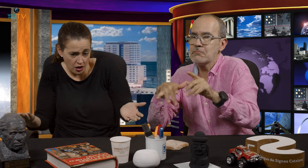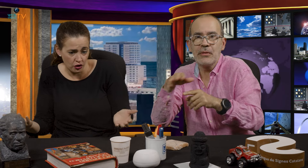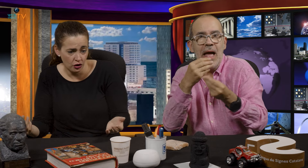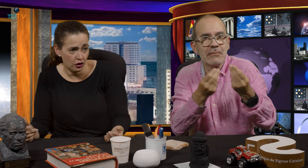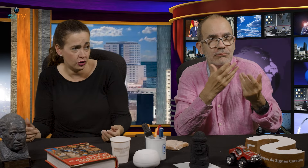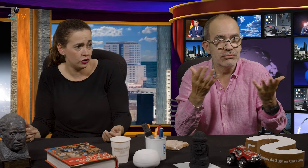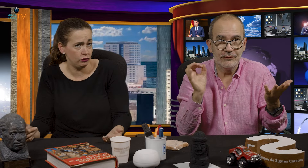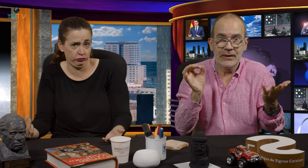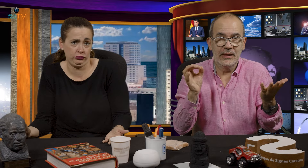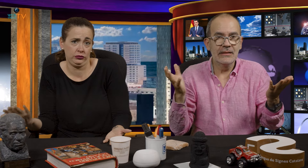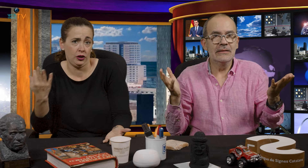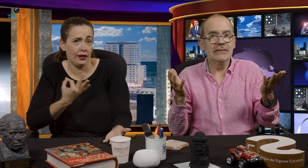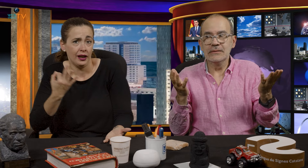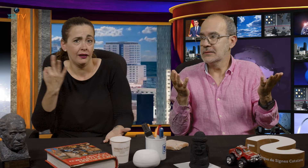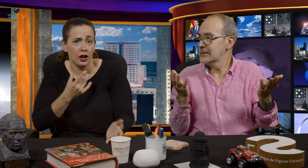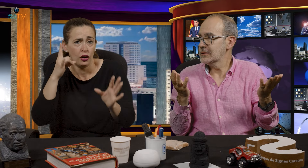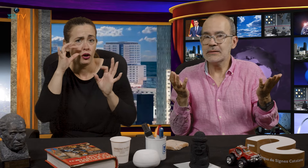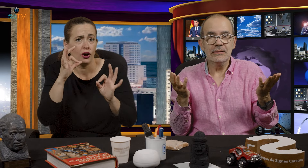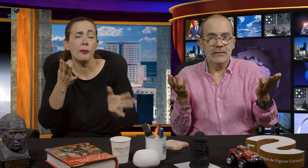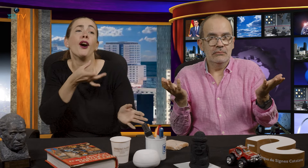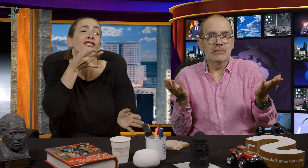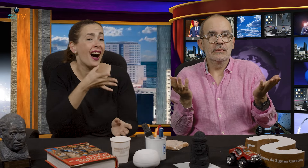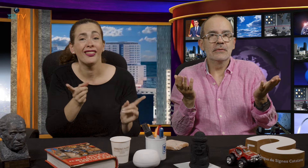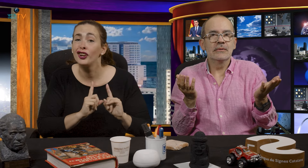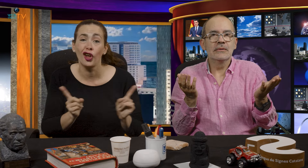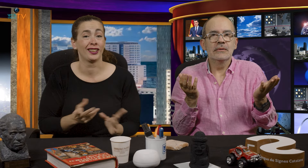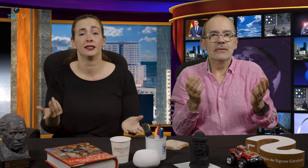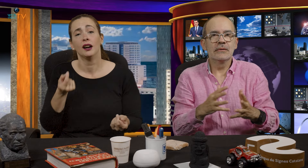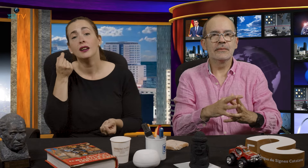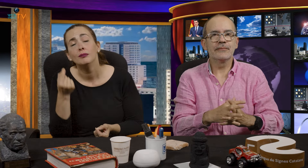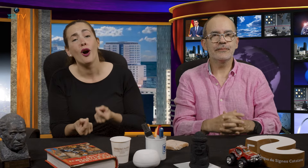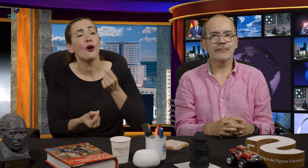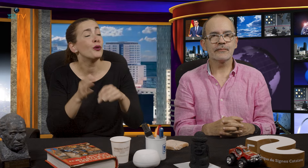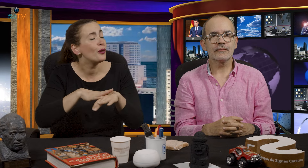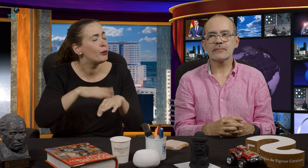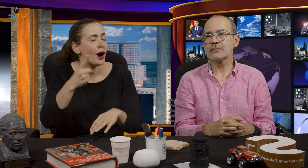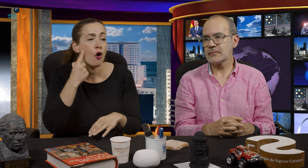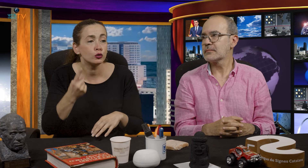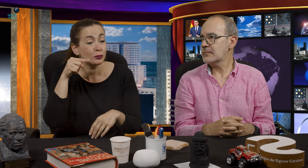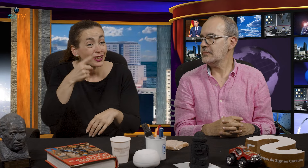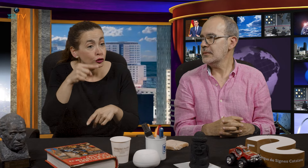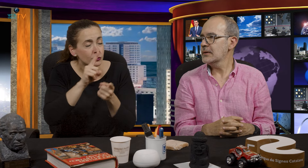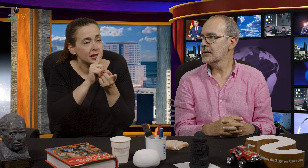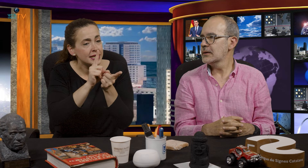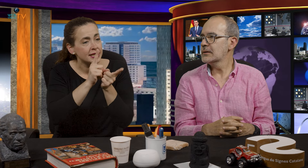que estas a favor del cuidado del medio. ¿Verdad? Sí, lógico, pero no es fácil. Poco a poco. Tengo la costumbre y poco a poco debo cambiarla.